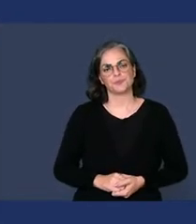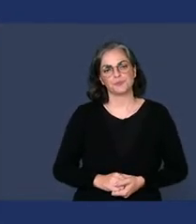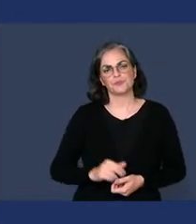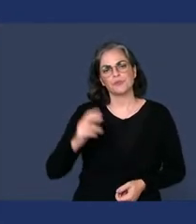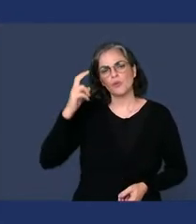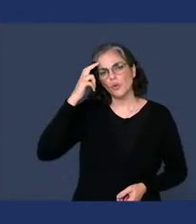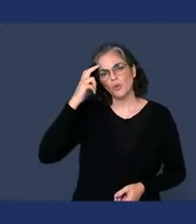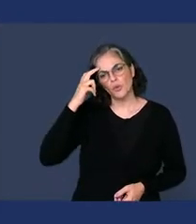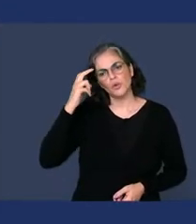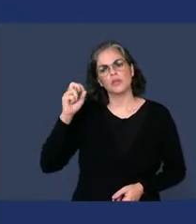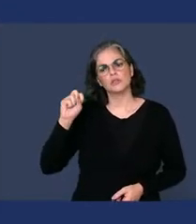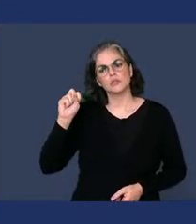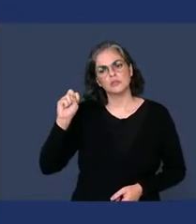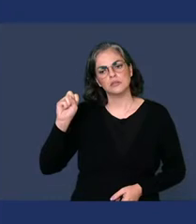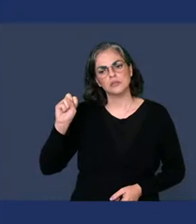EM PROFUNDA DIFICULDADE.